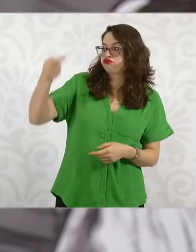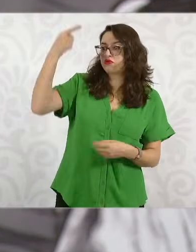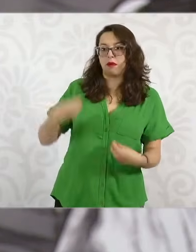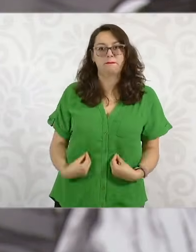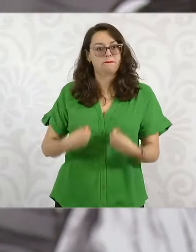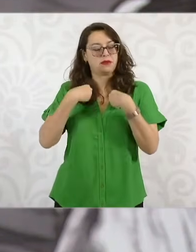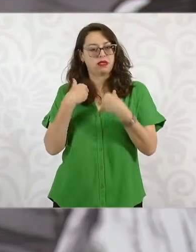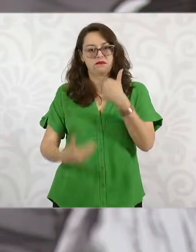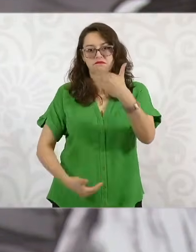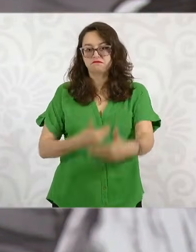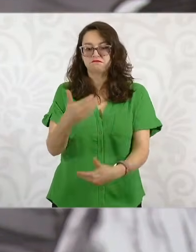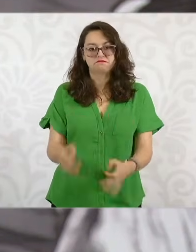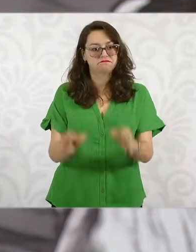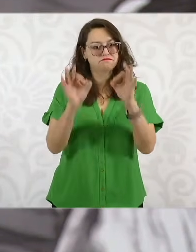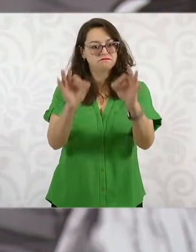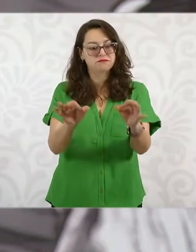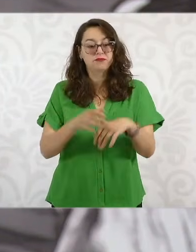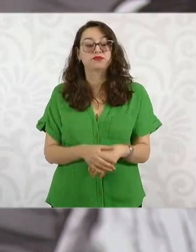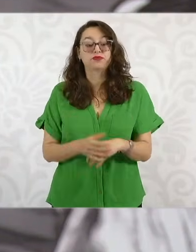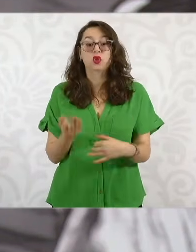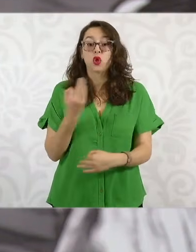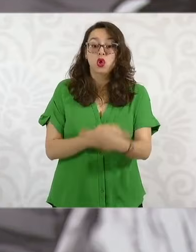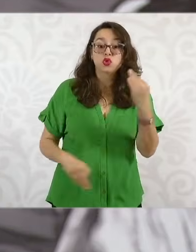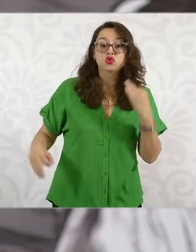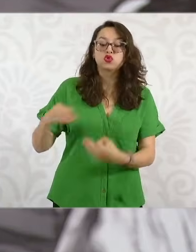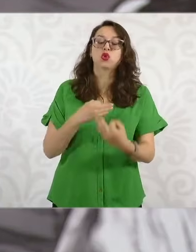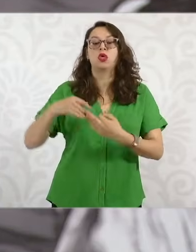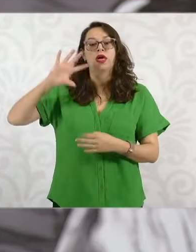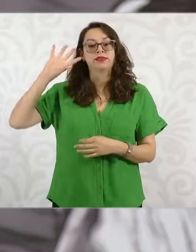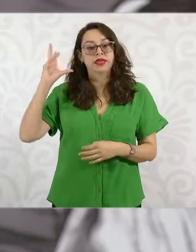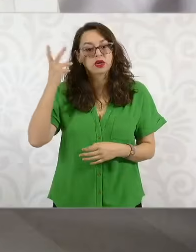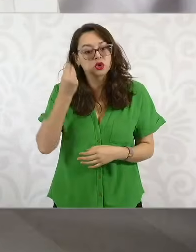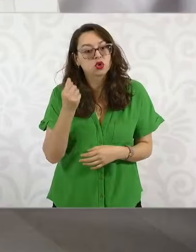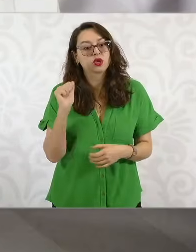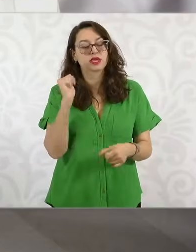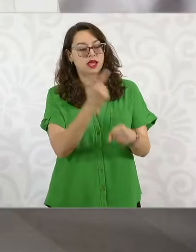medio de tecnologías que abarcan todo el espectro de la salud, diagnóstico, dispositivos médicos,